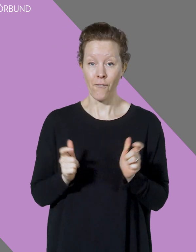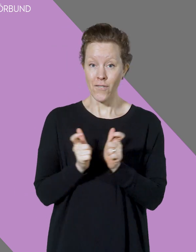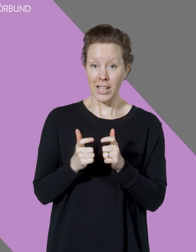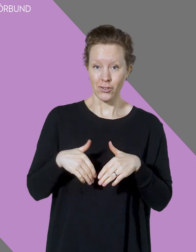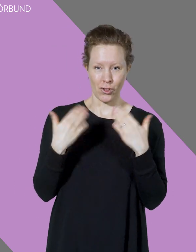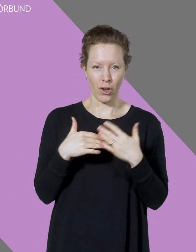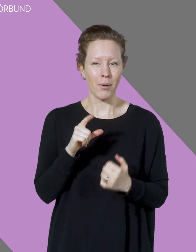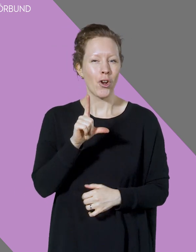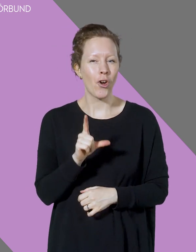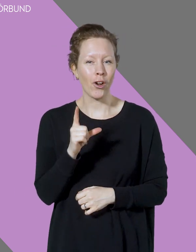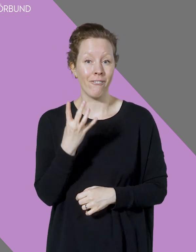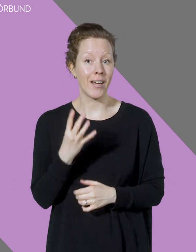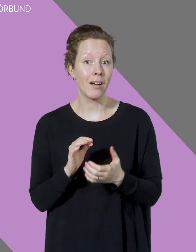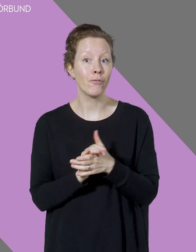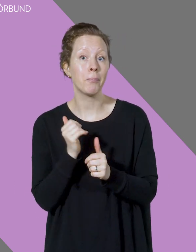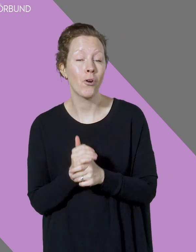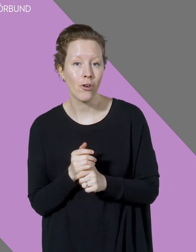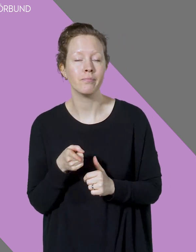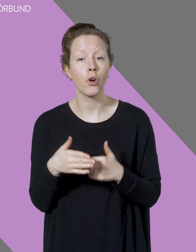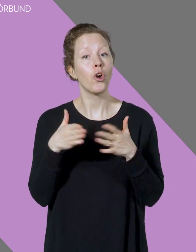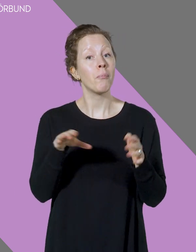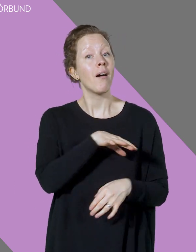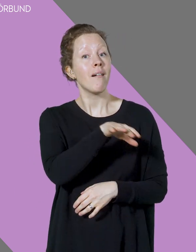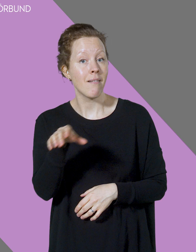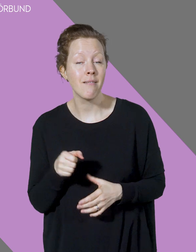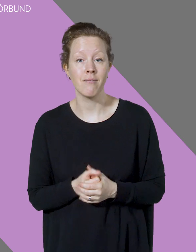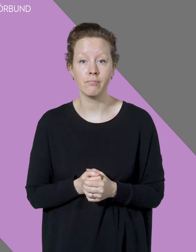Föreningsdagarnas andra dag, lördagen 4.2, är öppen för alla -